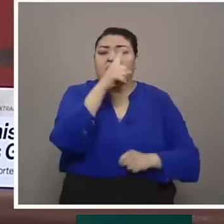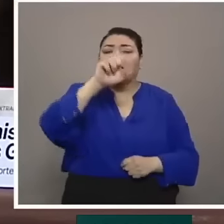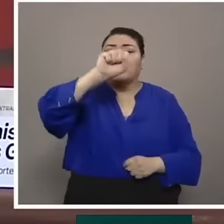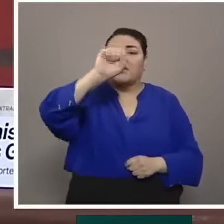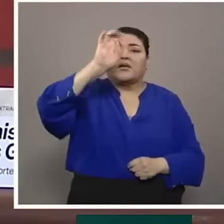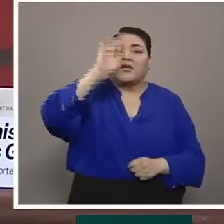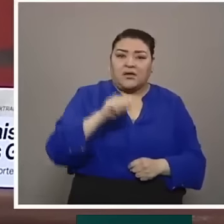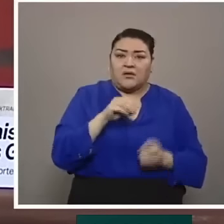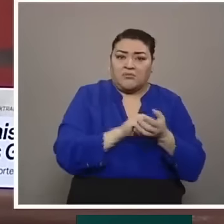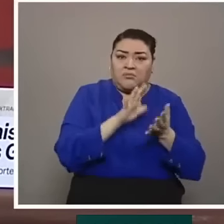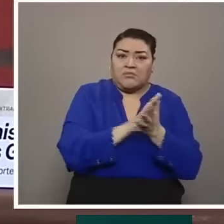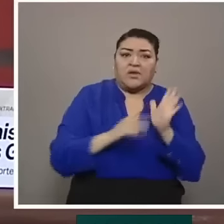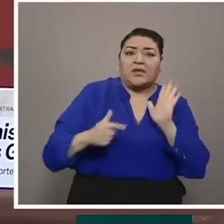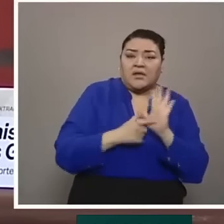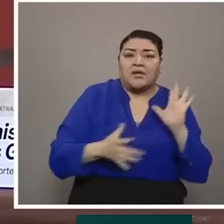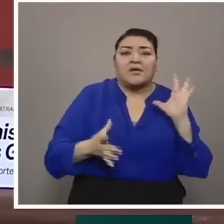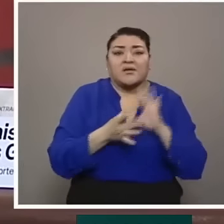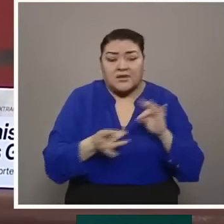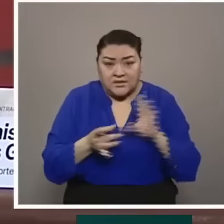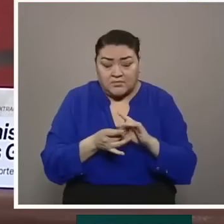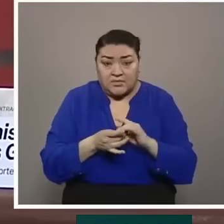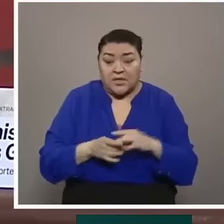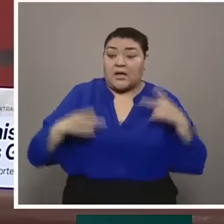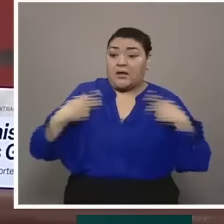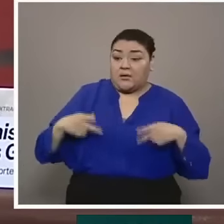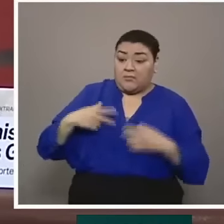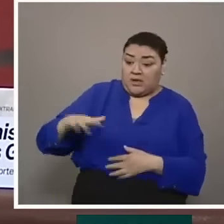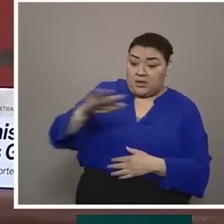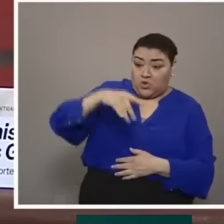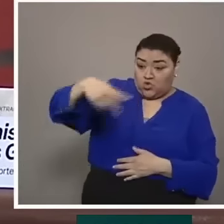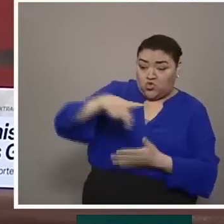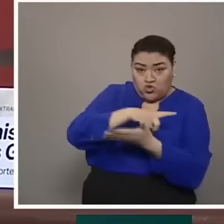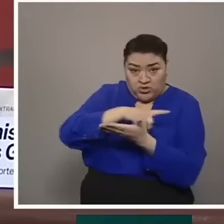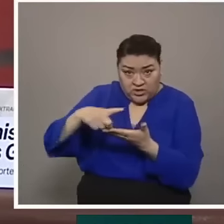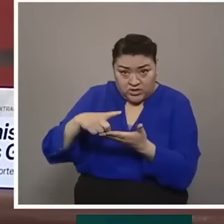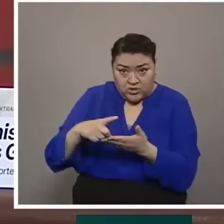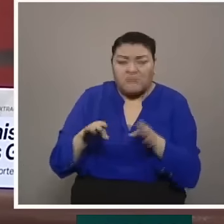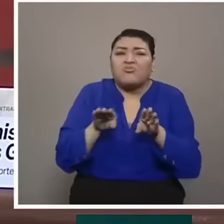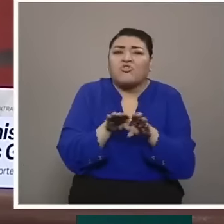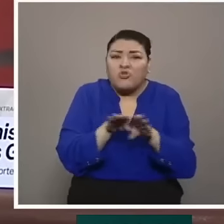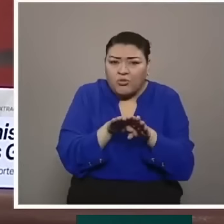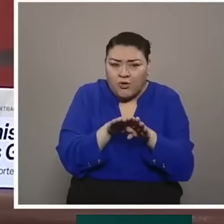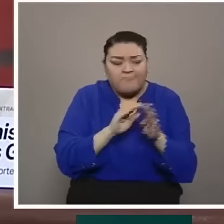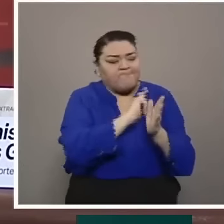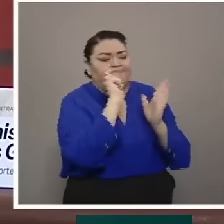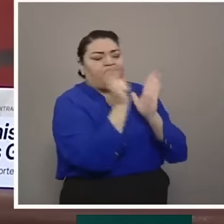reconocimiento formal del derecho no basta sin un desarrollo normativo que permita su ejercicio